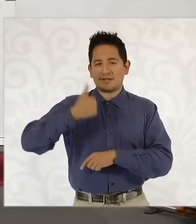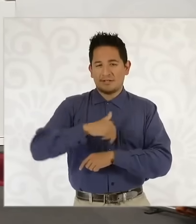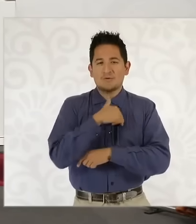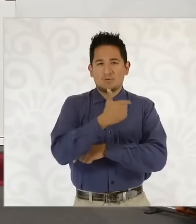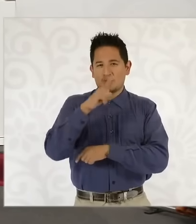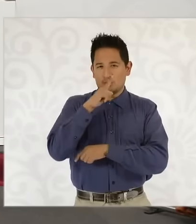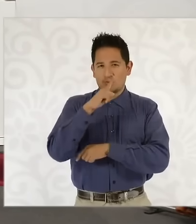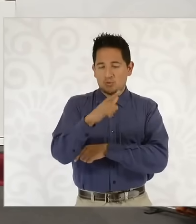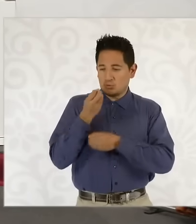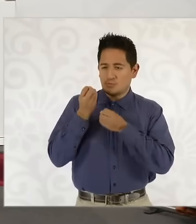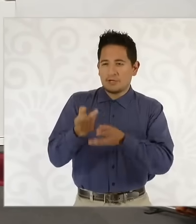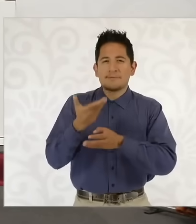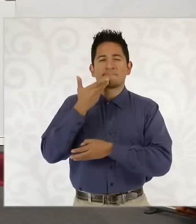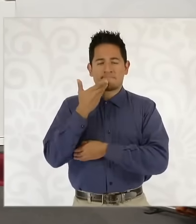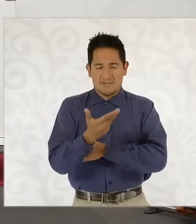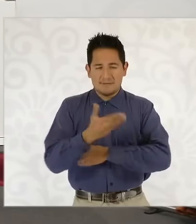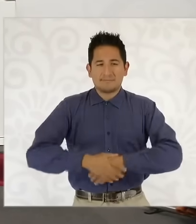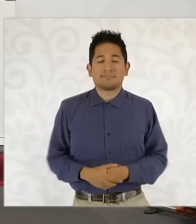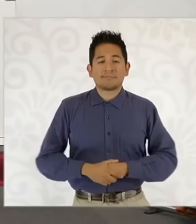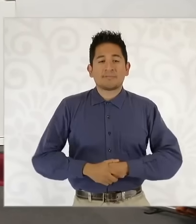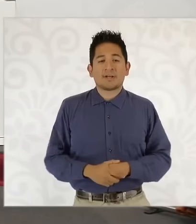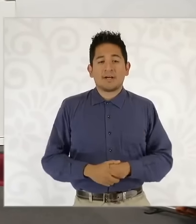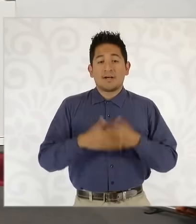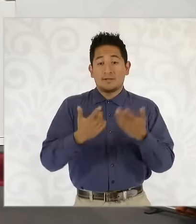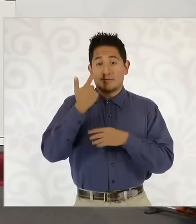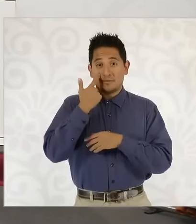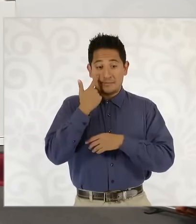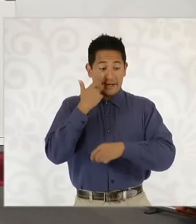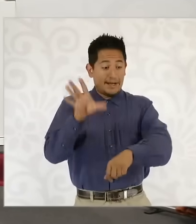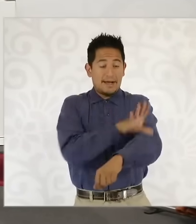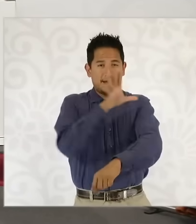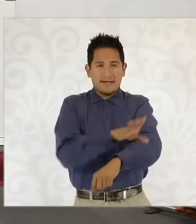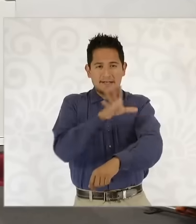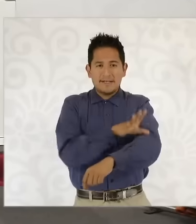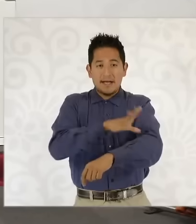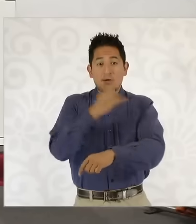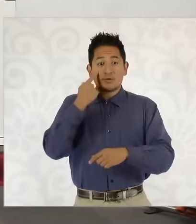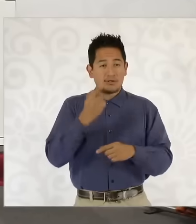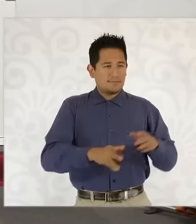de Electricidad. Entonces, eh la energía viaja a través de las líneas que las en la en en la en la